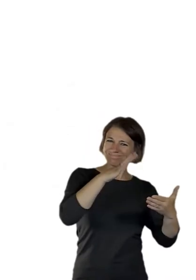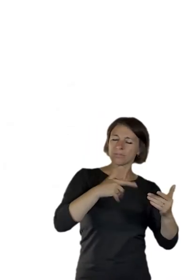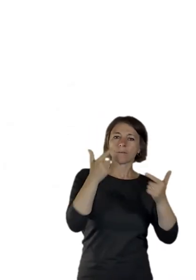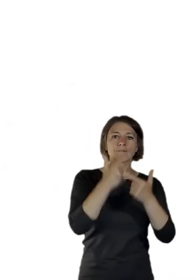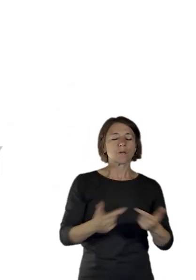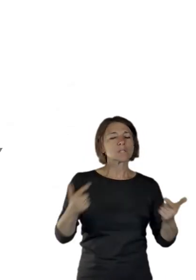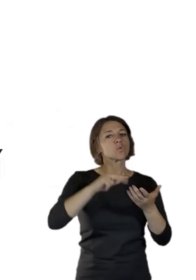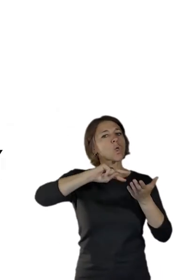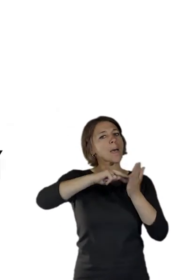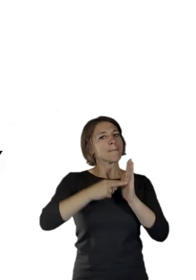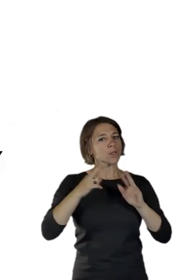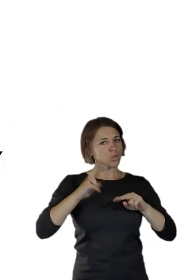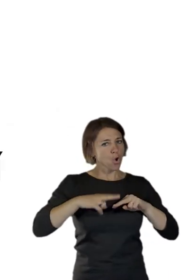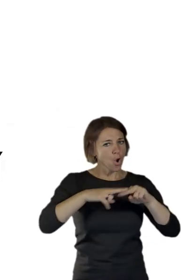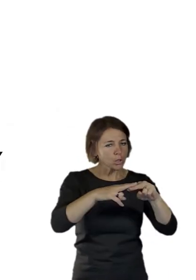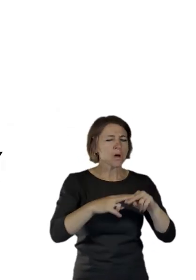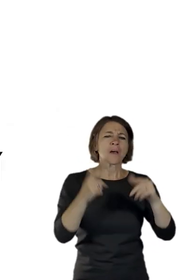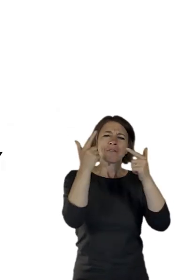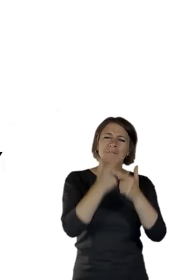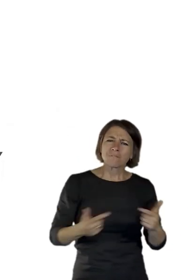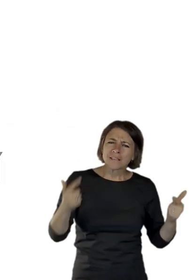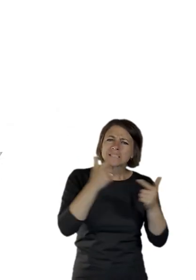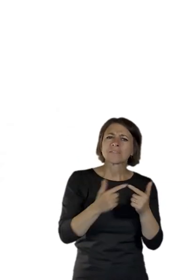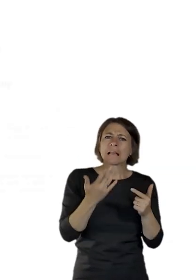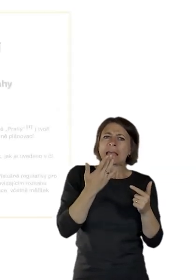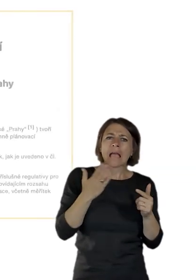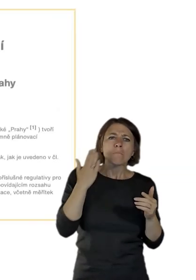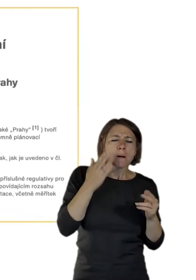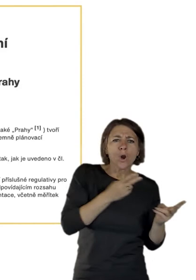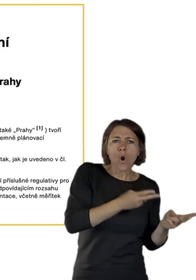popsat, proč a jak jsou všechny ostatní vrstvy vymezeny. Popis všech závazných